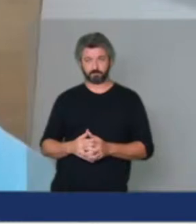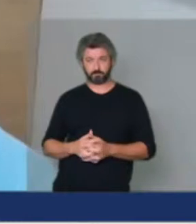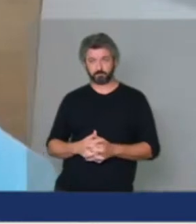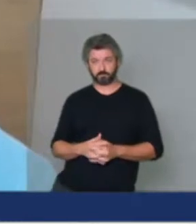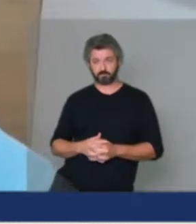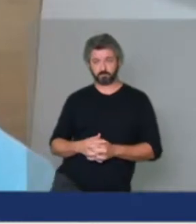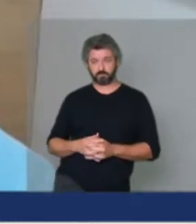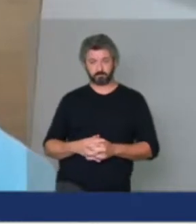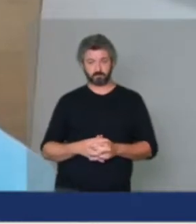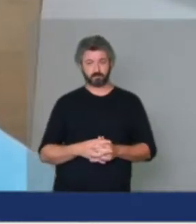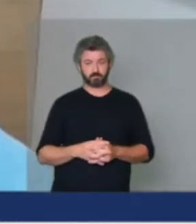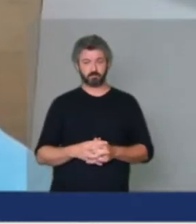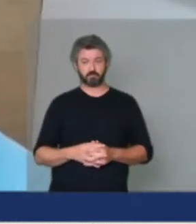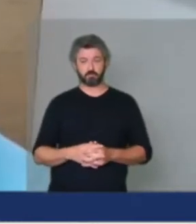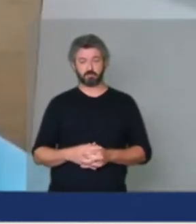FAVOR. HABILITAR O SEU ÁUDIO,